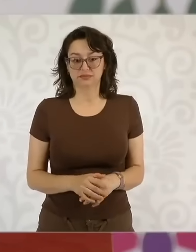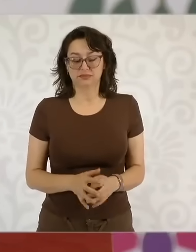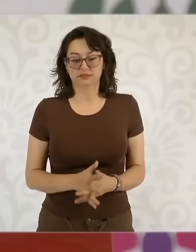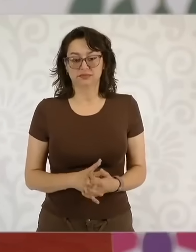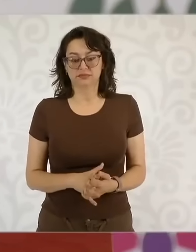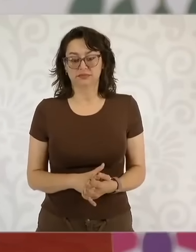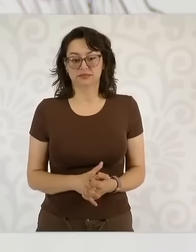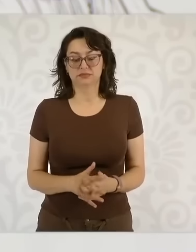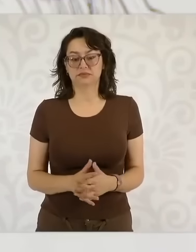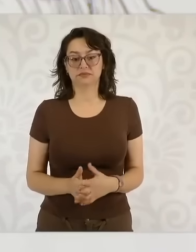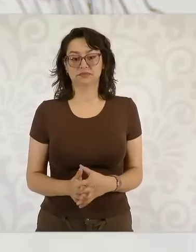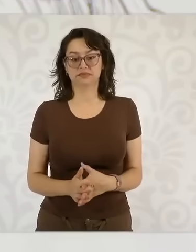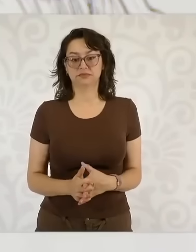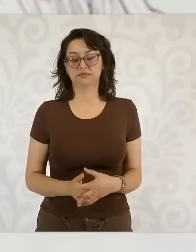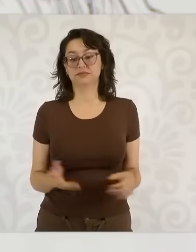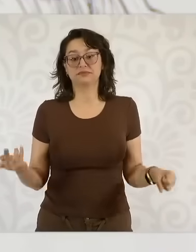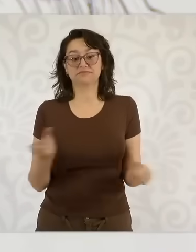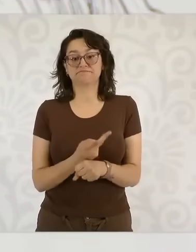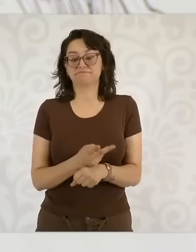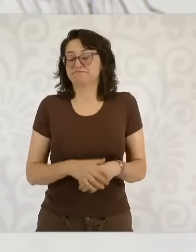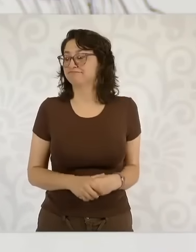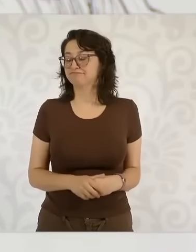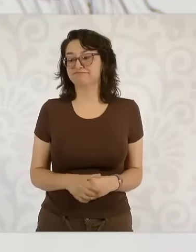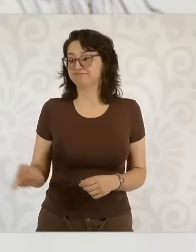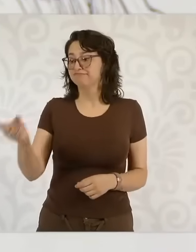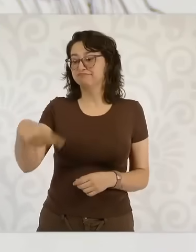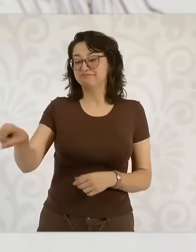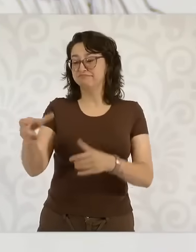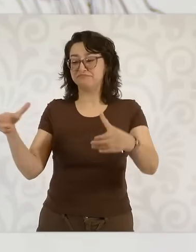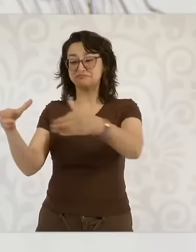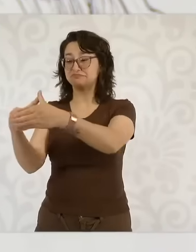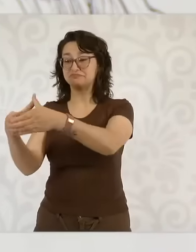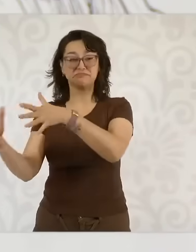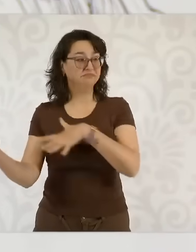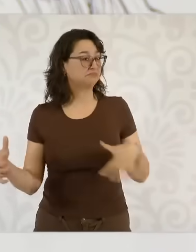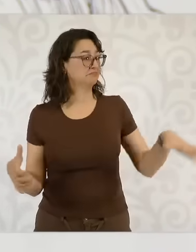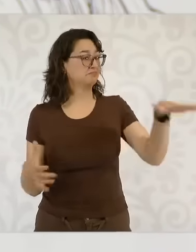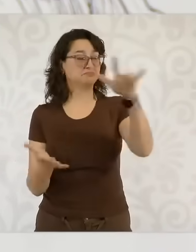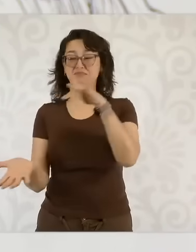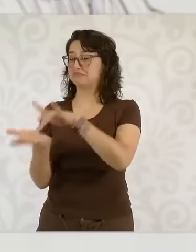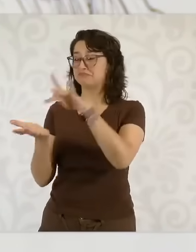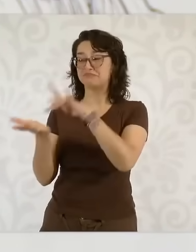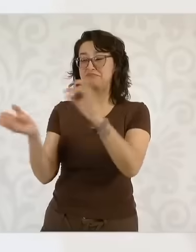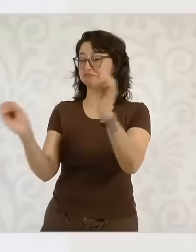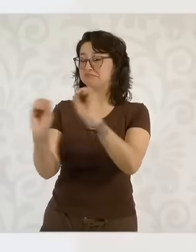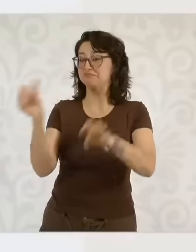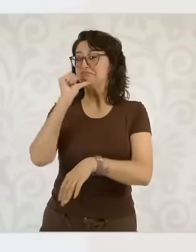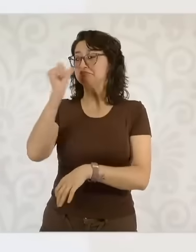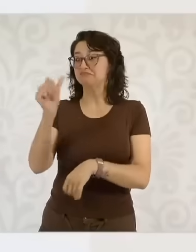Tienen tan poco apoyo popular de la gente que buscan apoyo de fuera